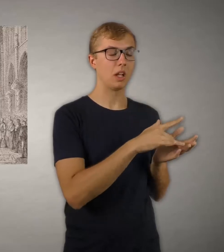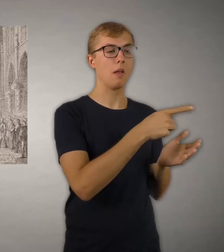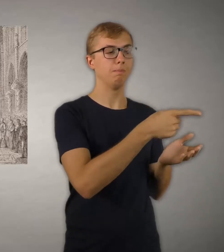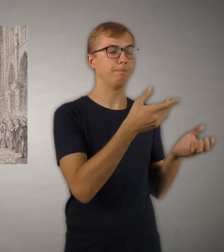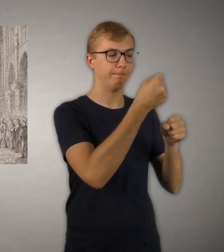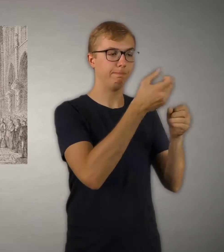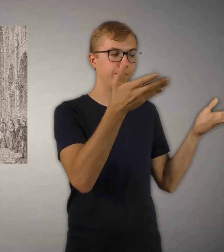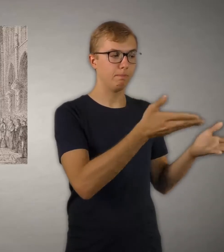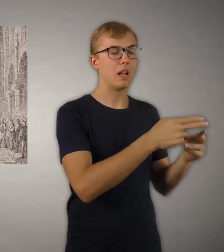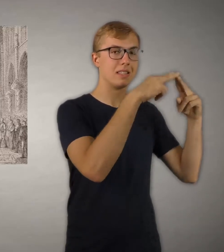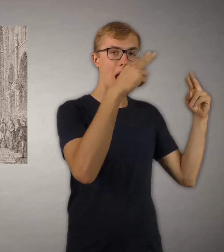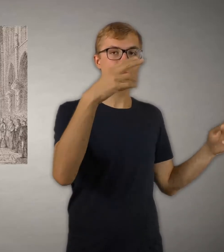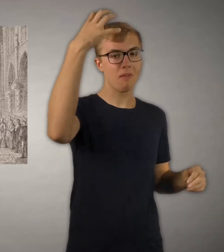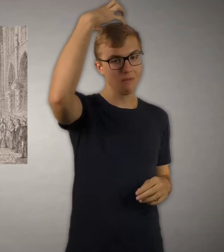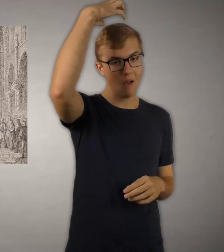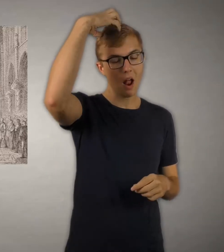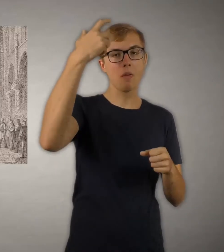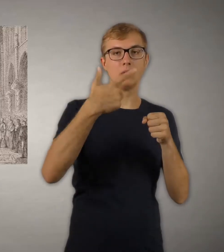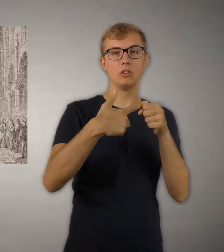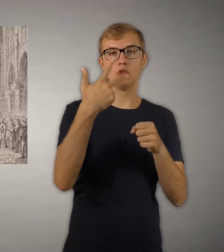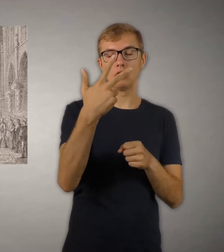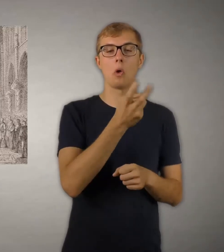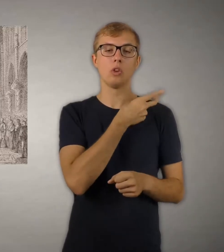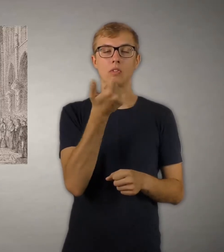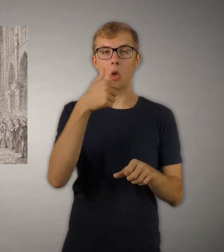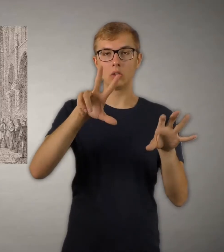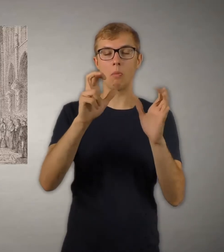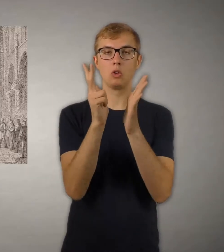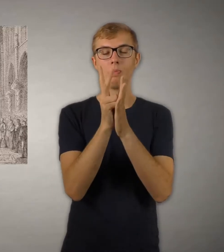w grobowcu na Wawelu w Krakowie 23 czerwca 1818 roku.